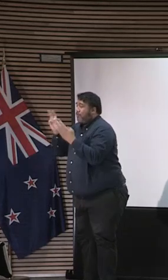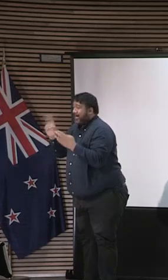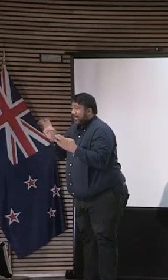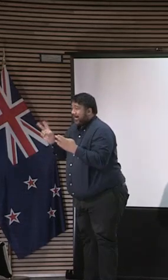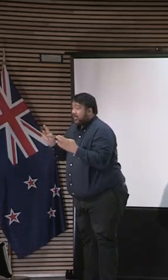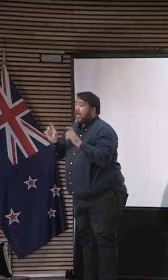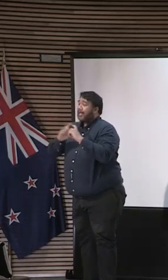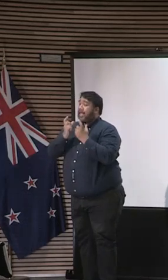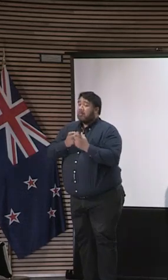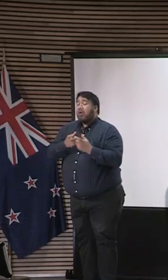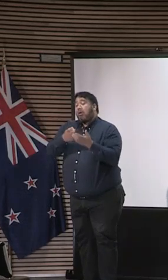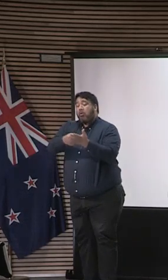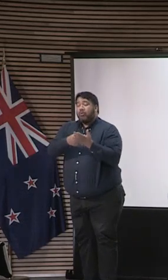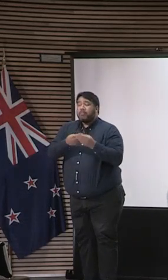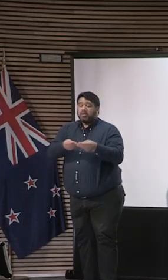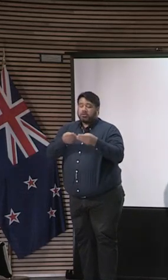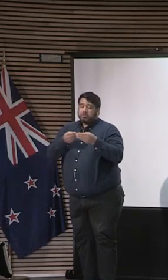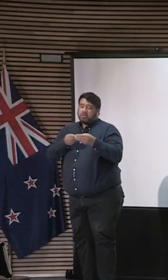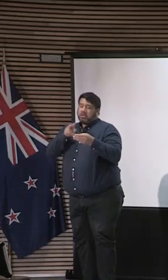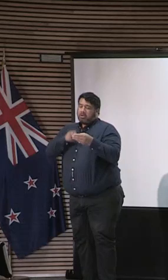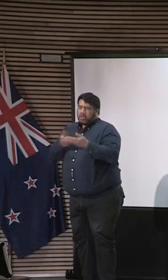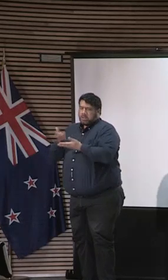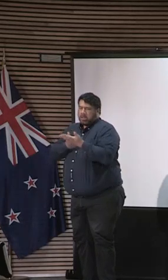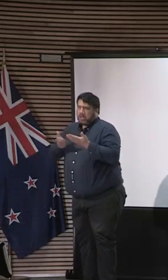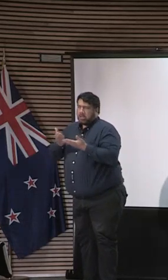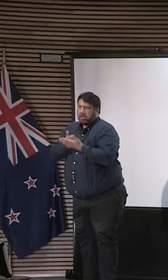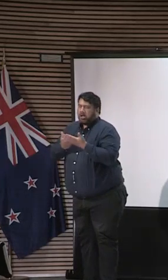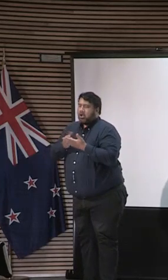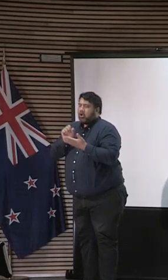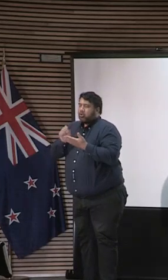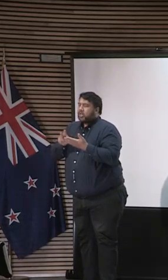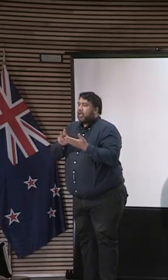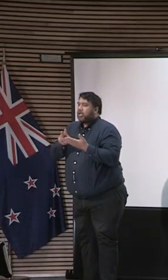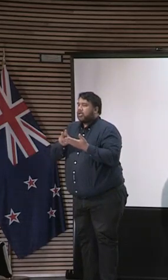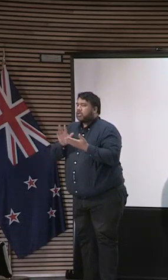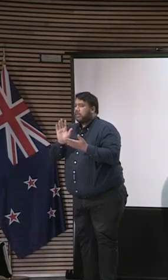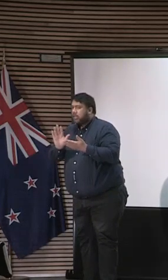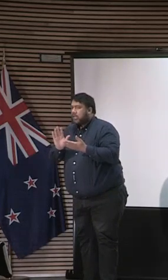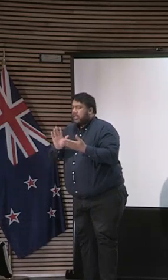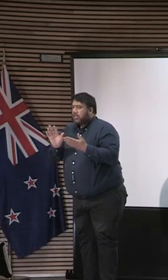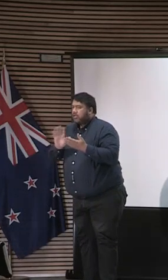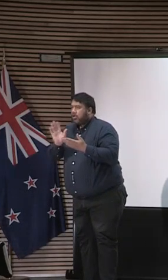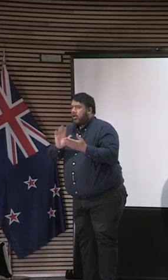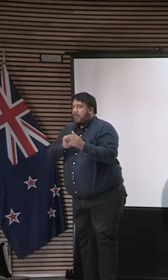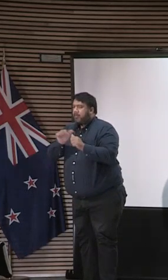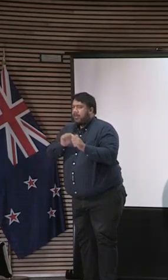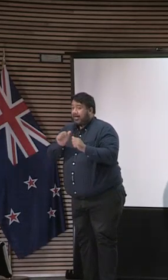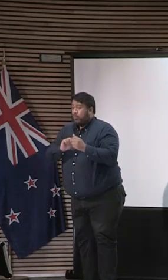I a matou e tere haere ana mai i te Taumata 2 me te 3 me te 4, i te whakaaro kua tae mai ki a maatau tonu te whakahaere, i whakanohohia tenei ahuatanga i runga i ta maatau e tohutohu ana kia haere mai nga tangata puta noa i te rohe ki te mau e wehe ana i te taratahi